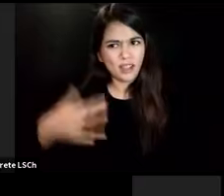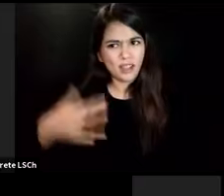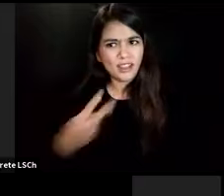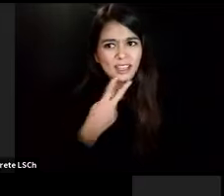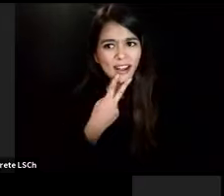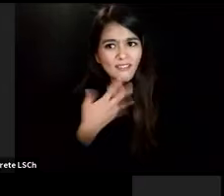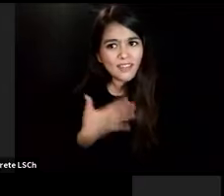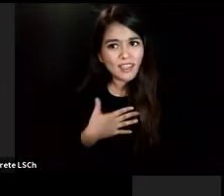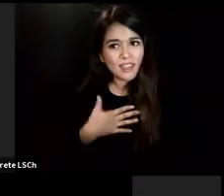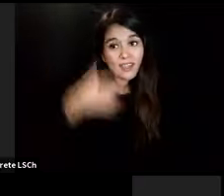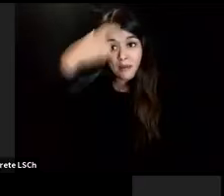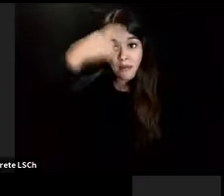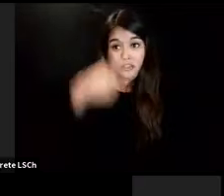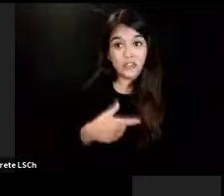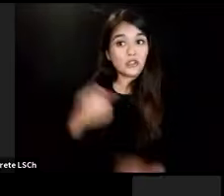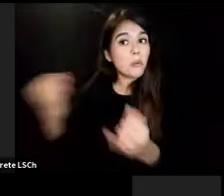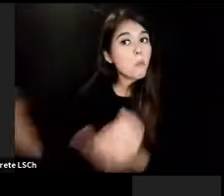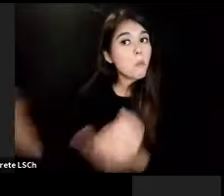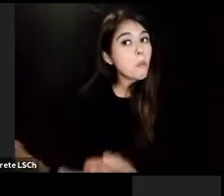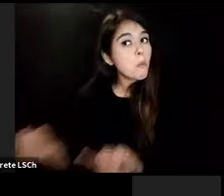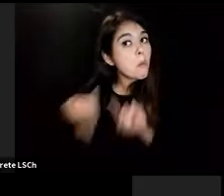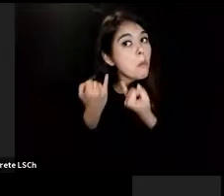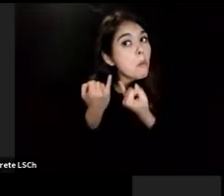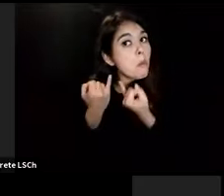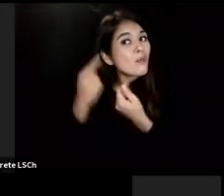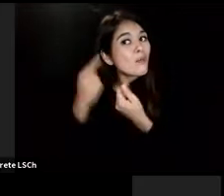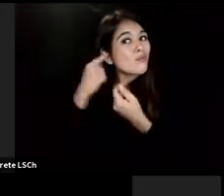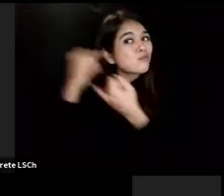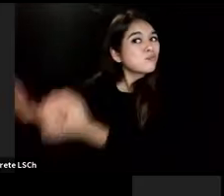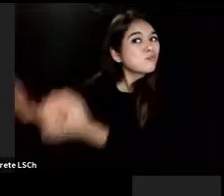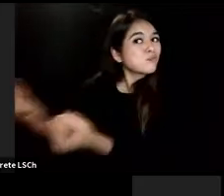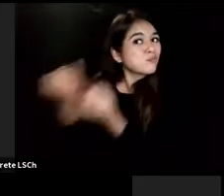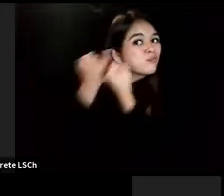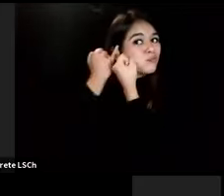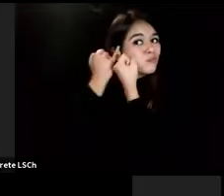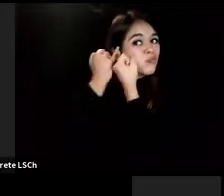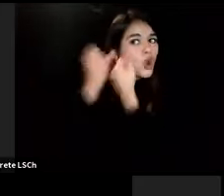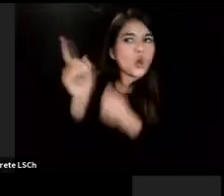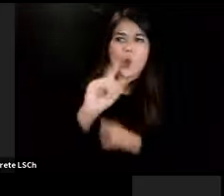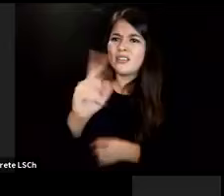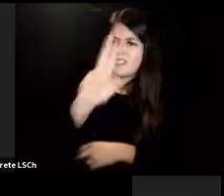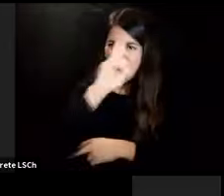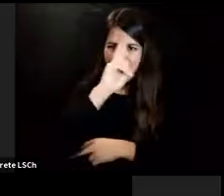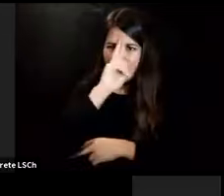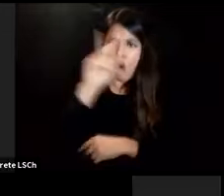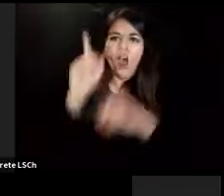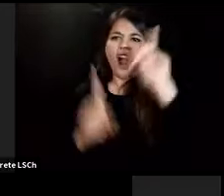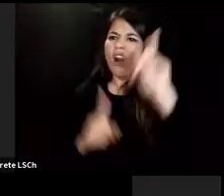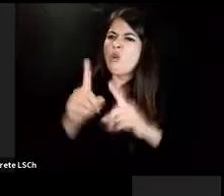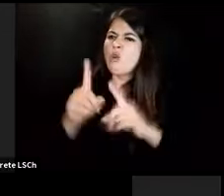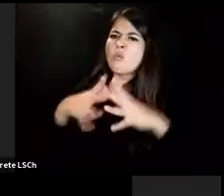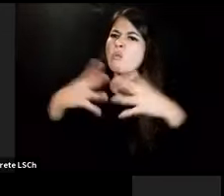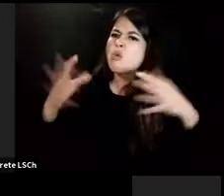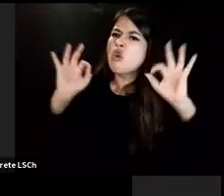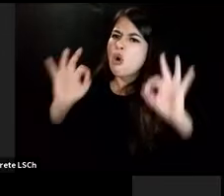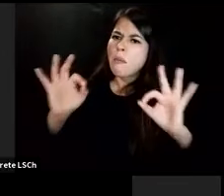a información a través de los oídos no es algo tan raro, es algo familiar que está incluido, que ha sido incluido en